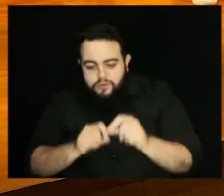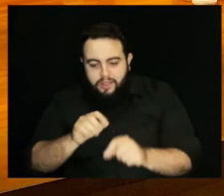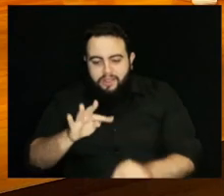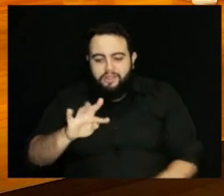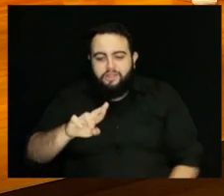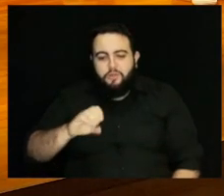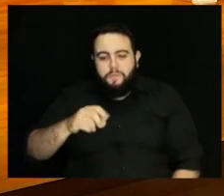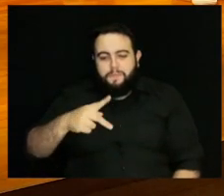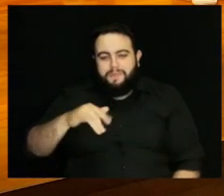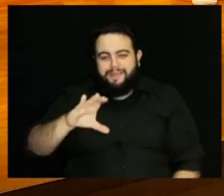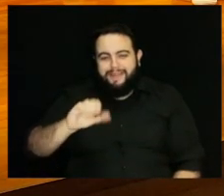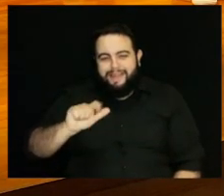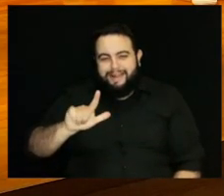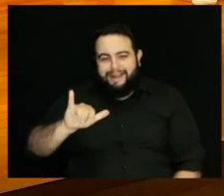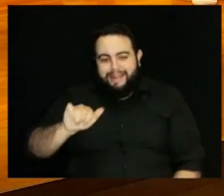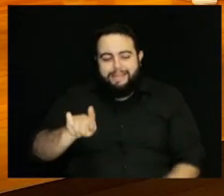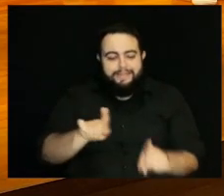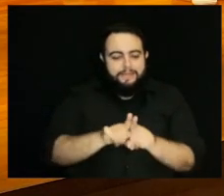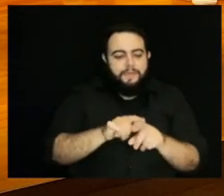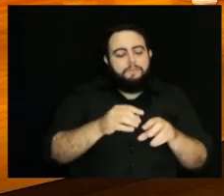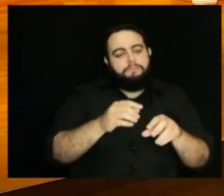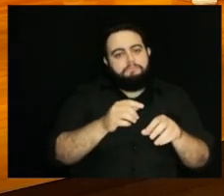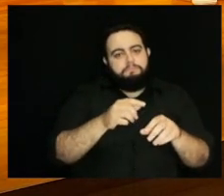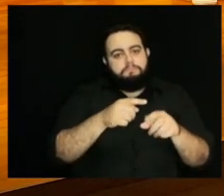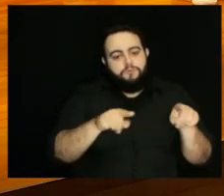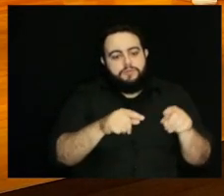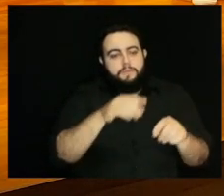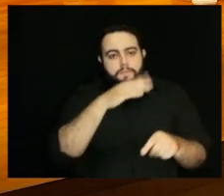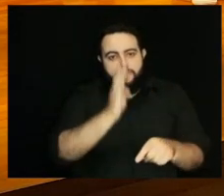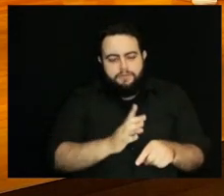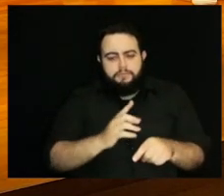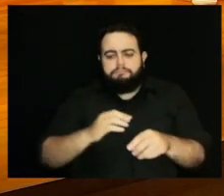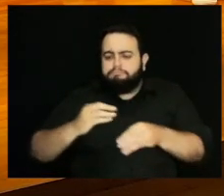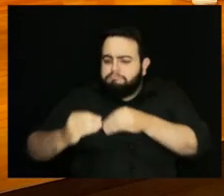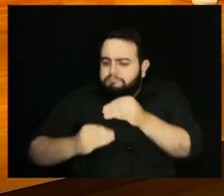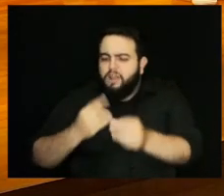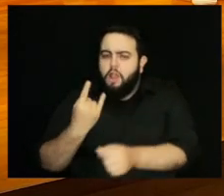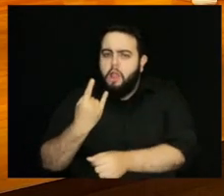elementos também de música Brasileira e tal, com rock Psicodélico numa linha tipo dos mutantes,